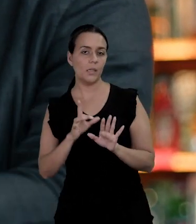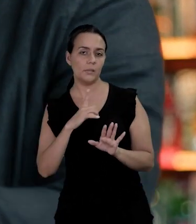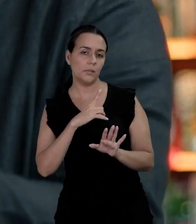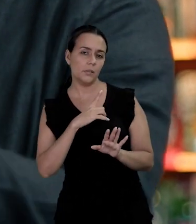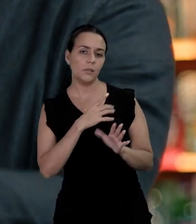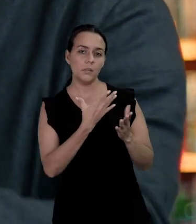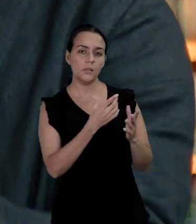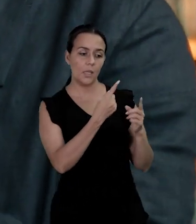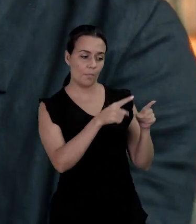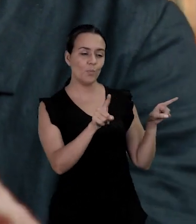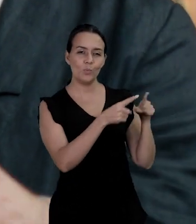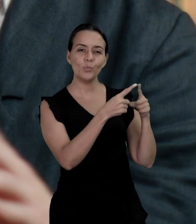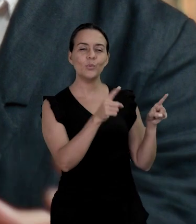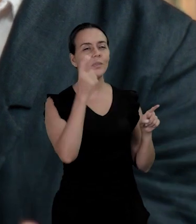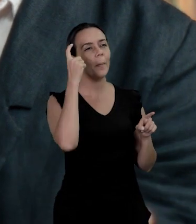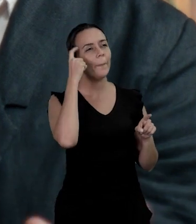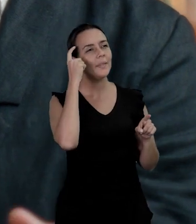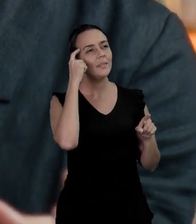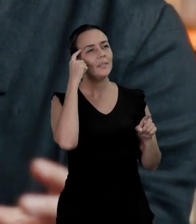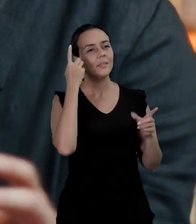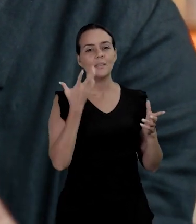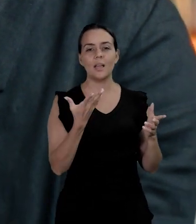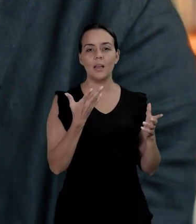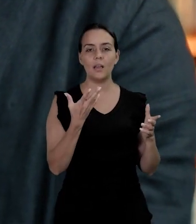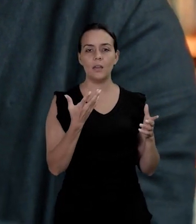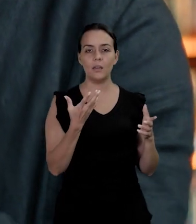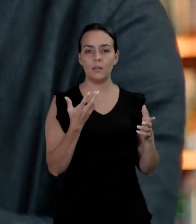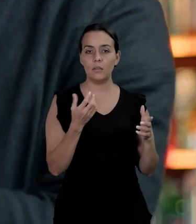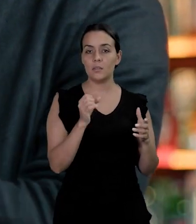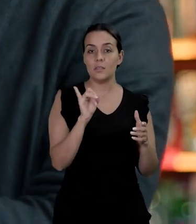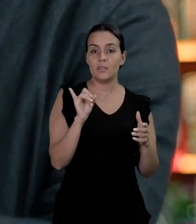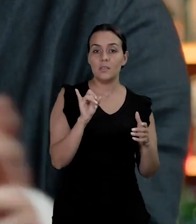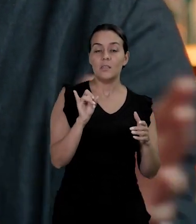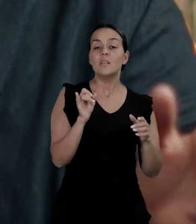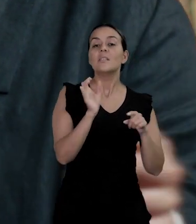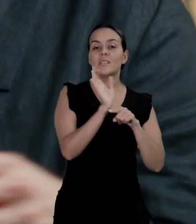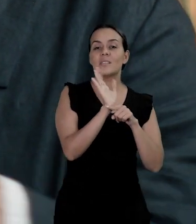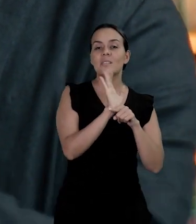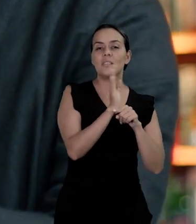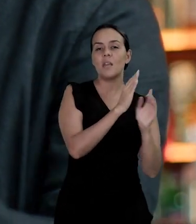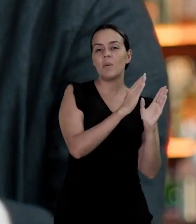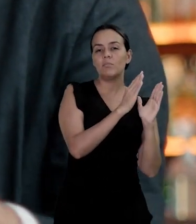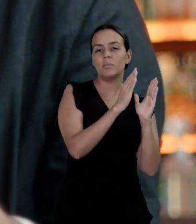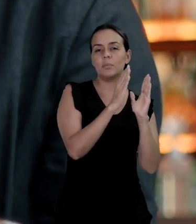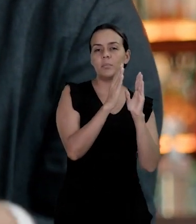que tem seu trabalho, tem sua linguagem, tem seu estilo, mas para compositor de, sei lá, de trilhas de cinema, de outras coisas,